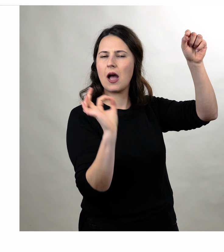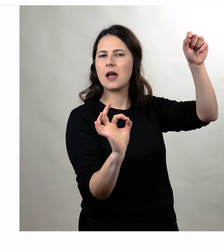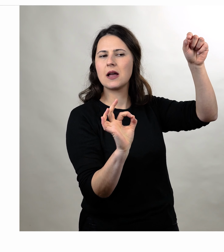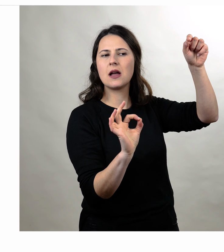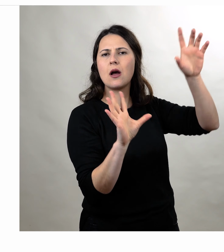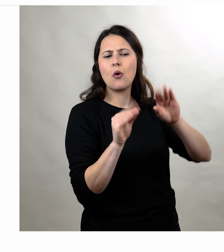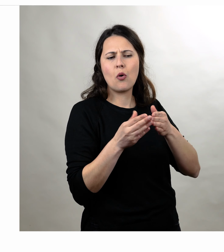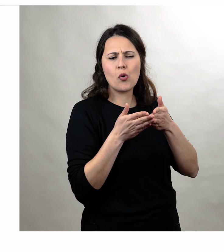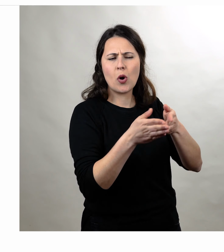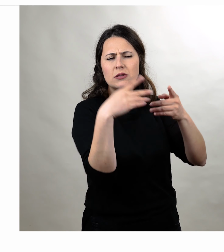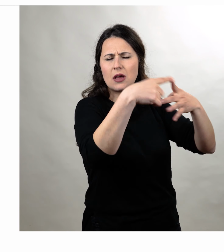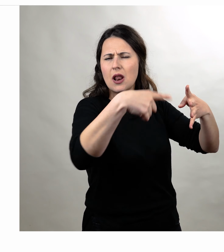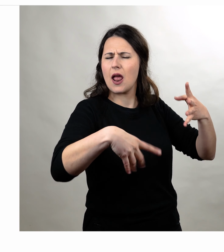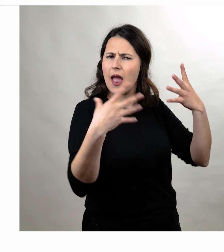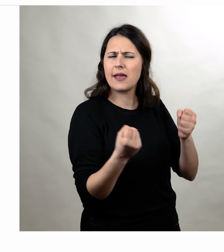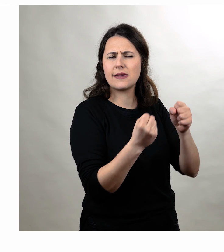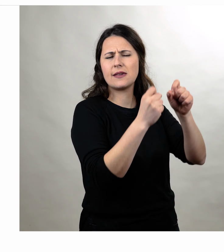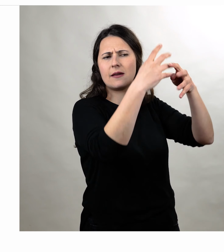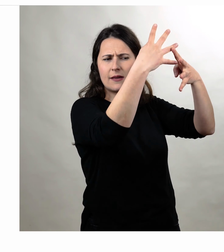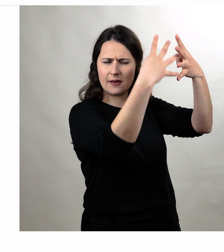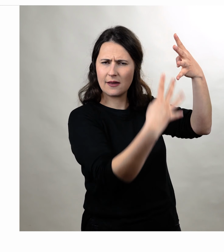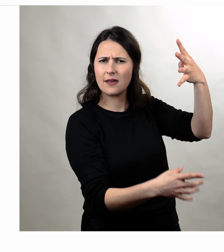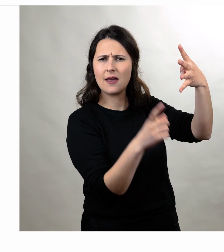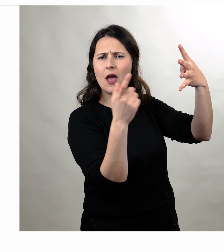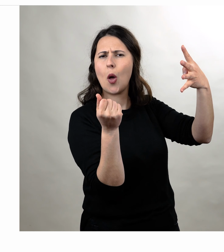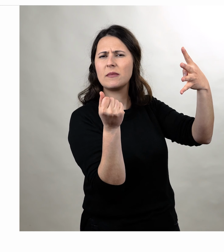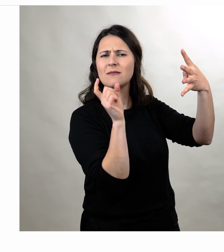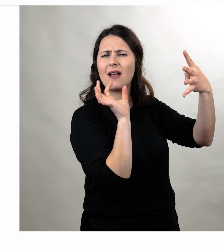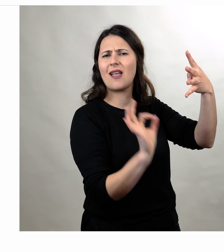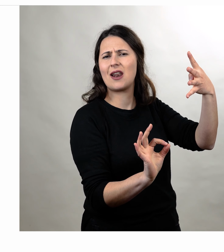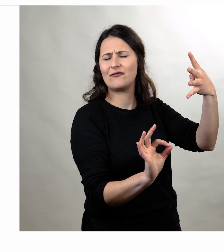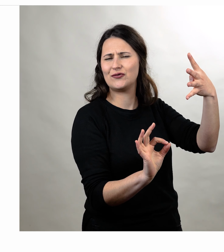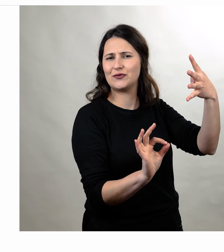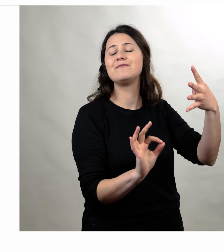Όλες οι πληρωμές γίνονται σε Ευρώ.